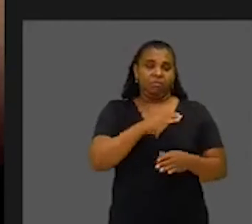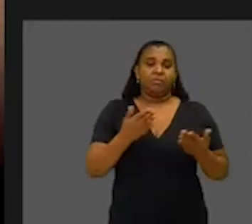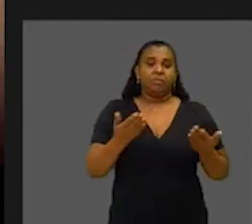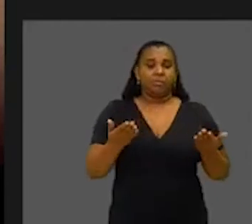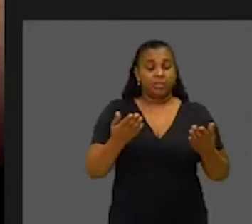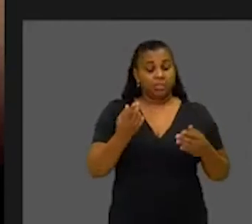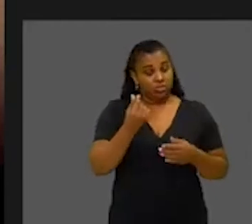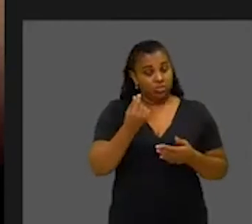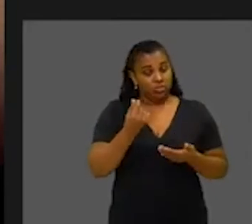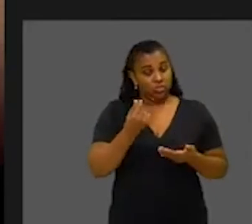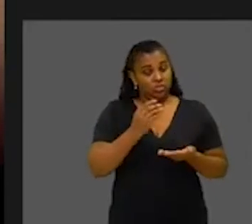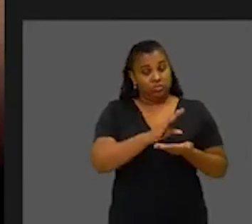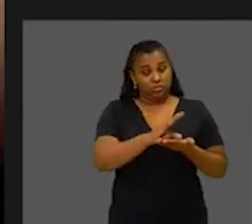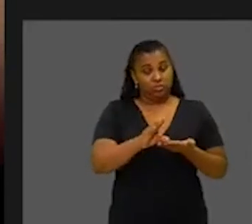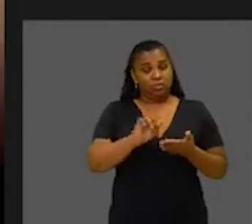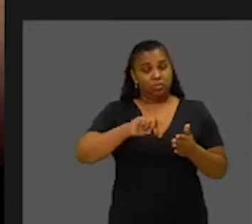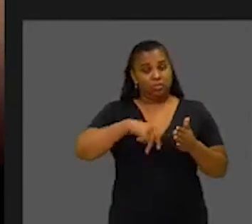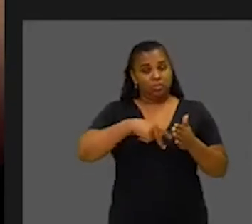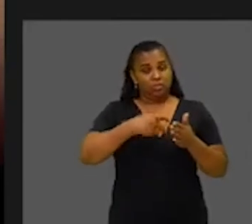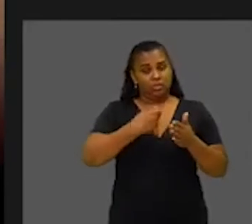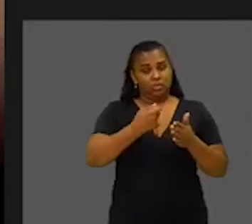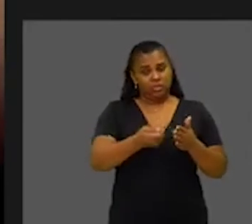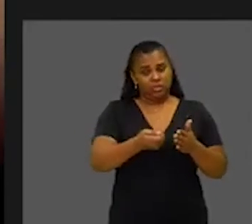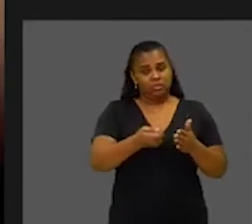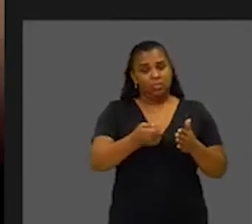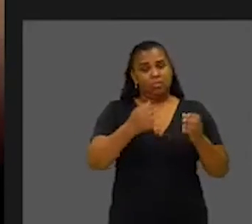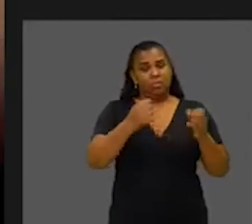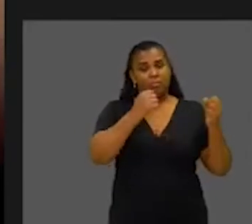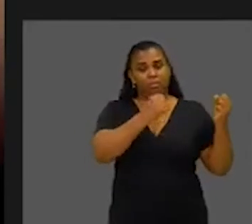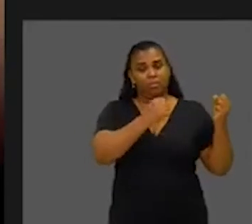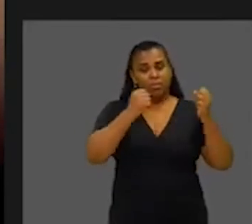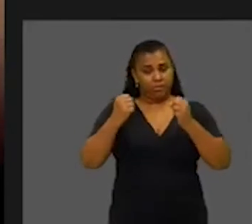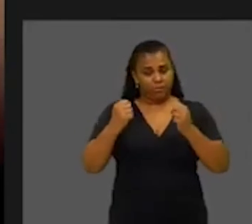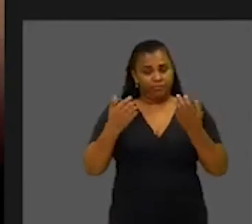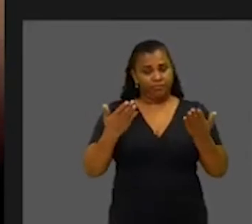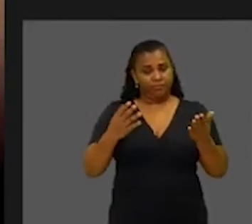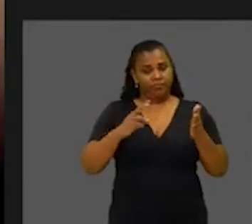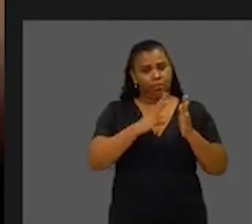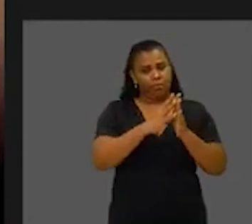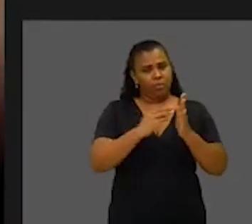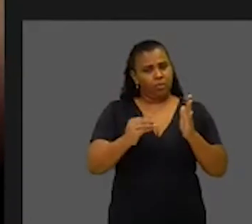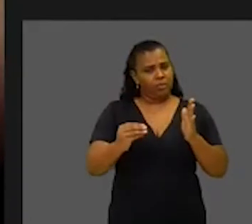também a poder Então tem um pouquinho de anuidade Nossa pensar que o modelo seria muito mais plural